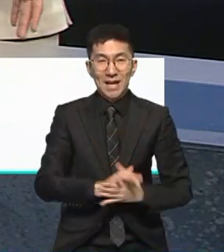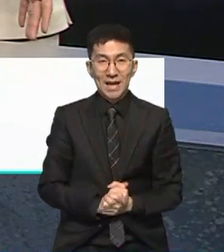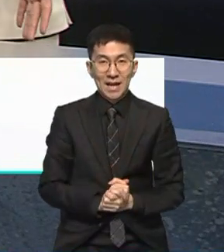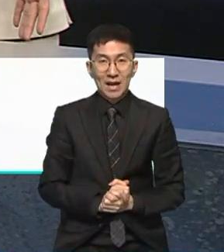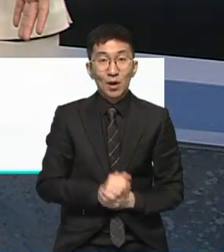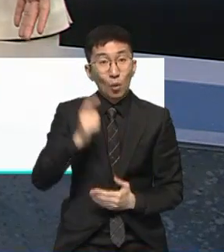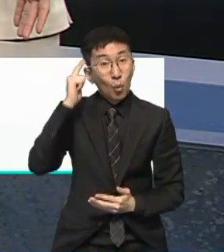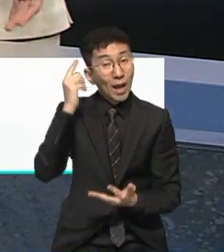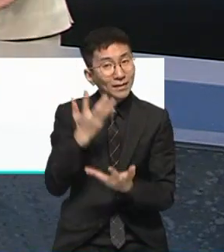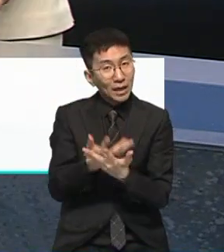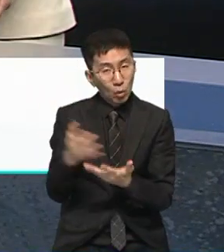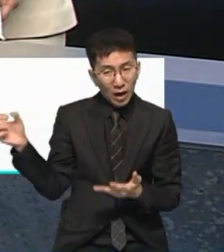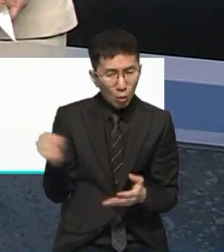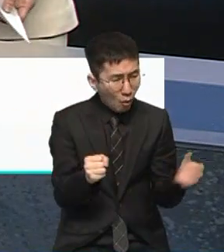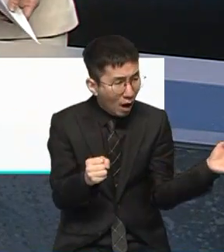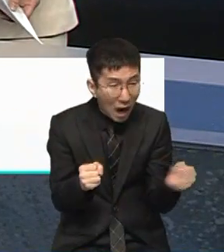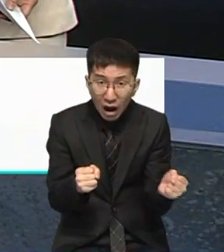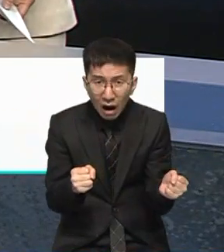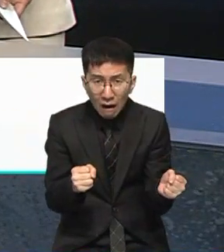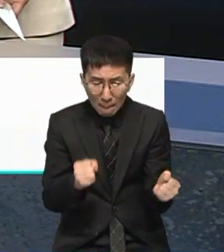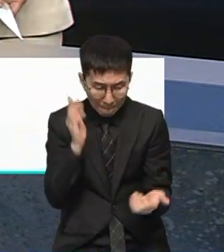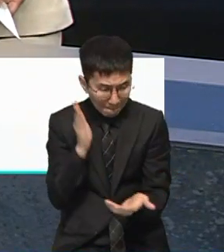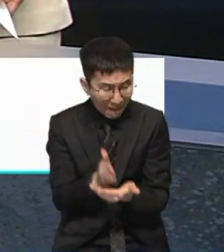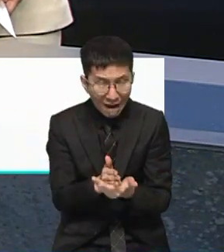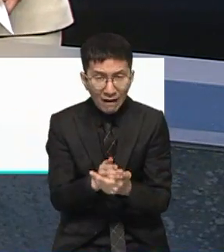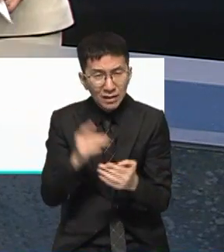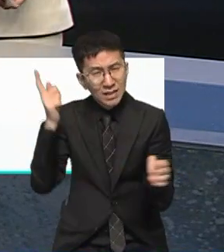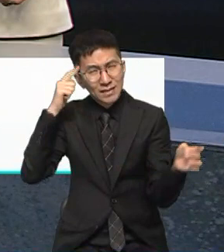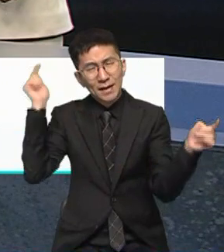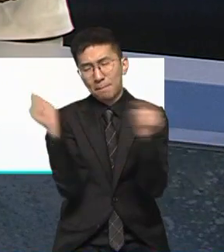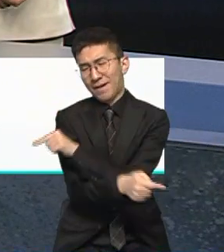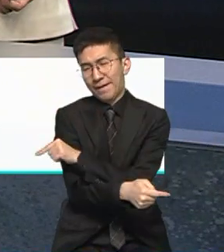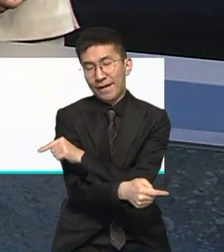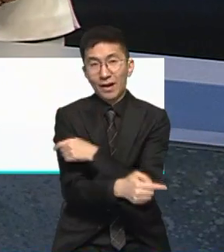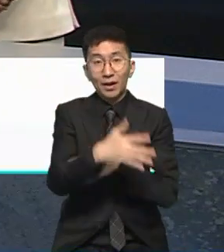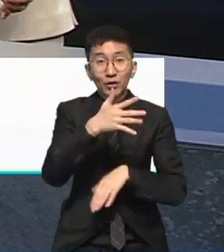토론 자료를 가져갈지 말지를 두고 이견을 좁히지 못한 건데 이번 주 목요일 4명의